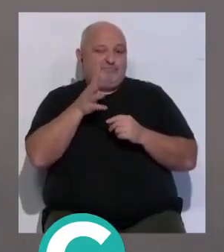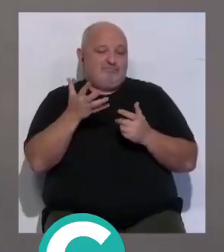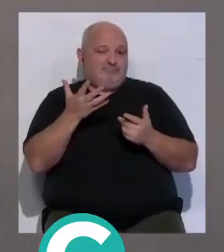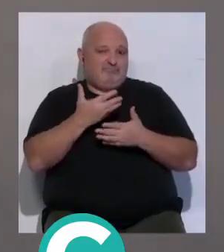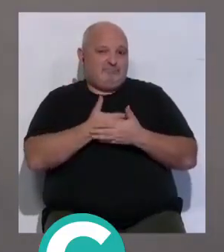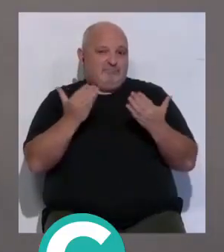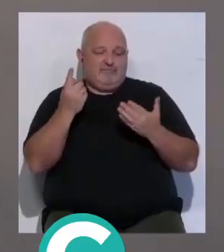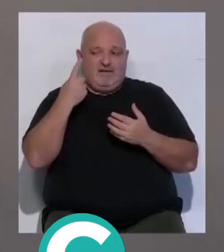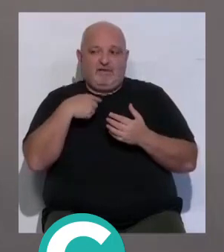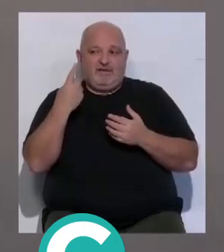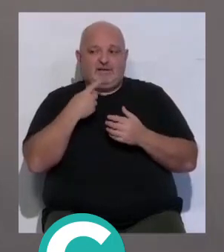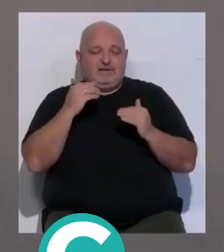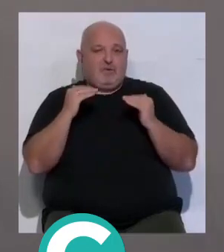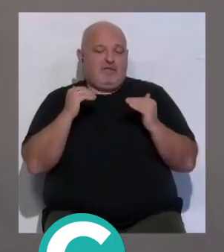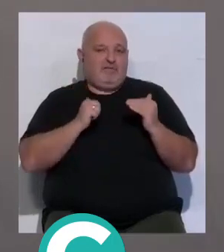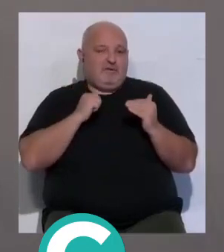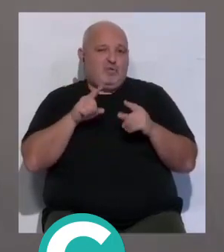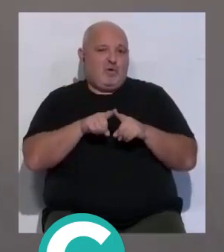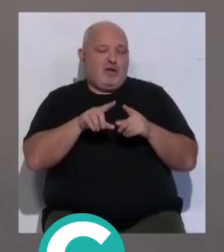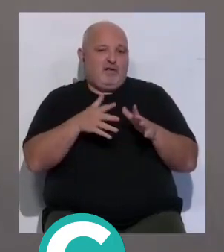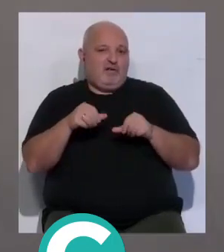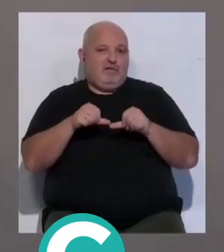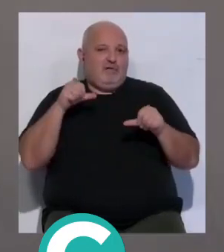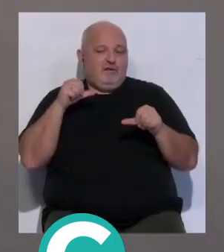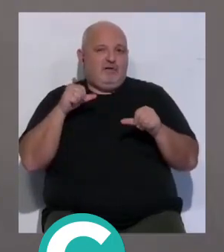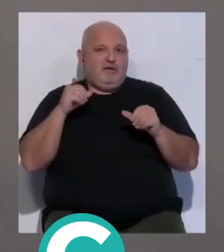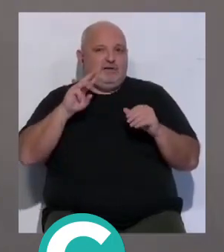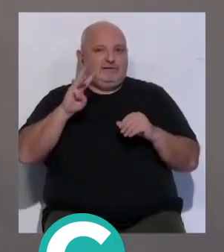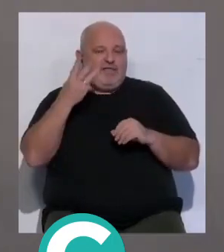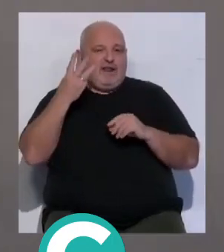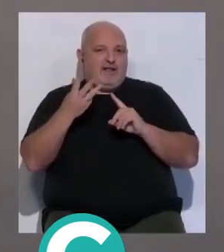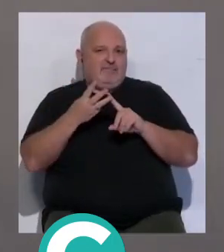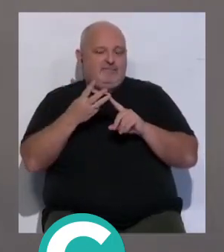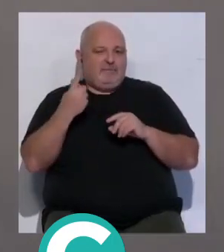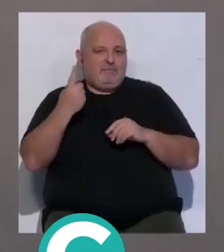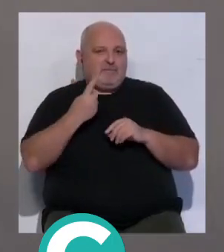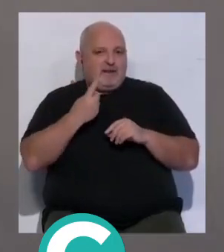la de esta temporada lo mismo que llevamos ya es la tercera en la primera división de forma